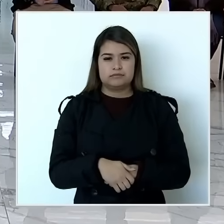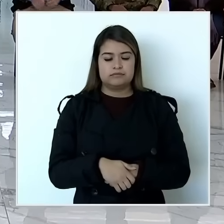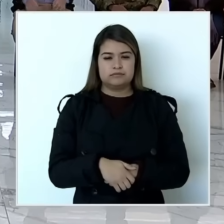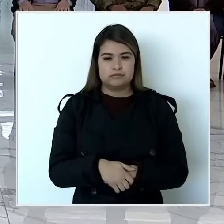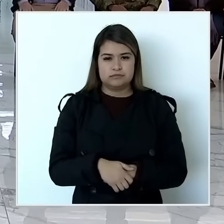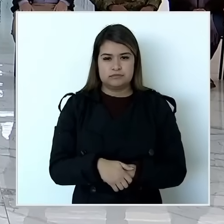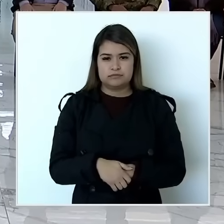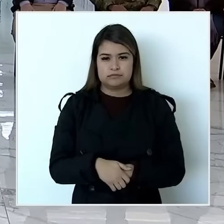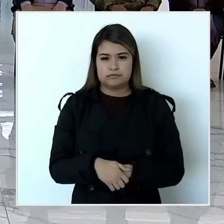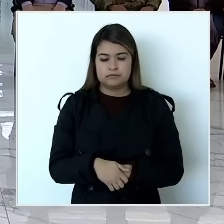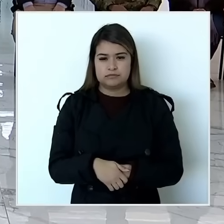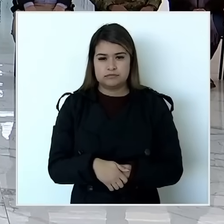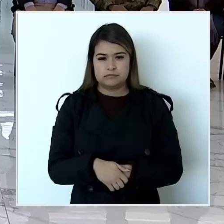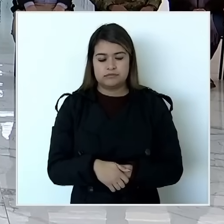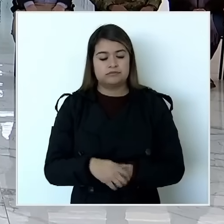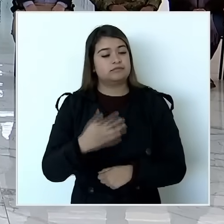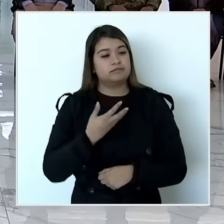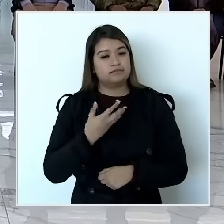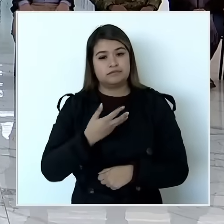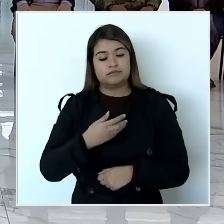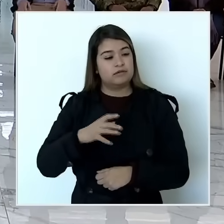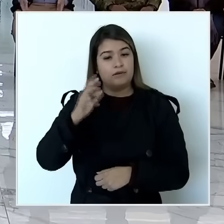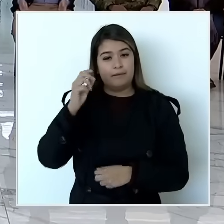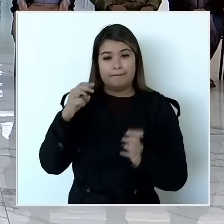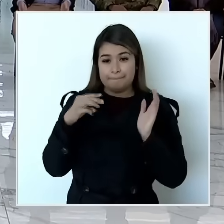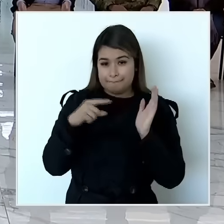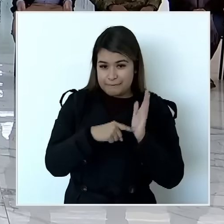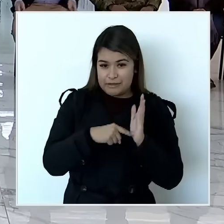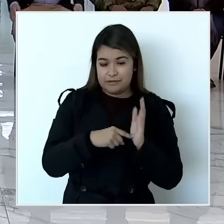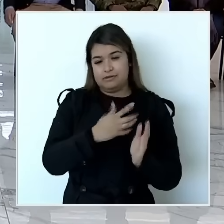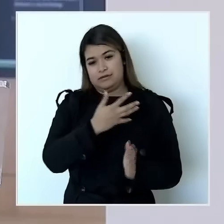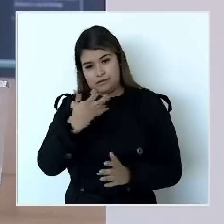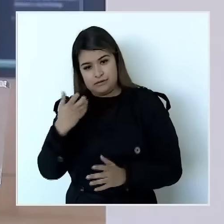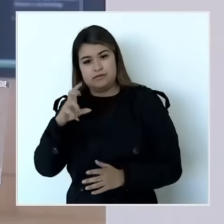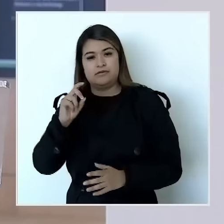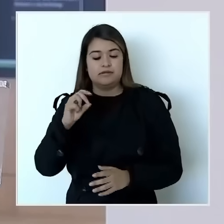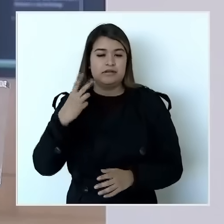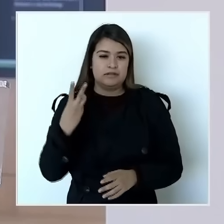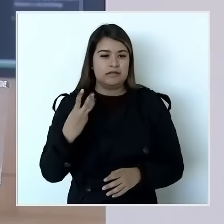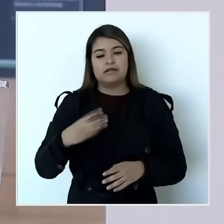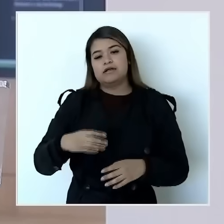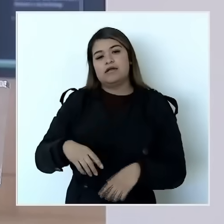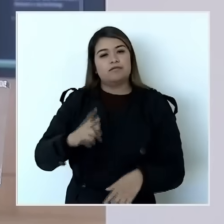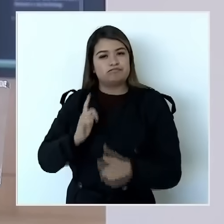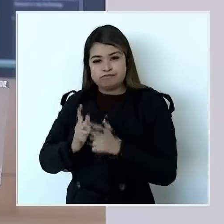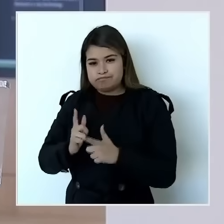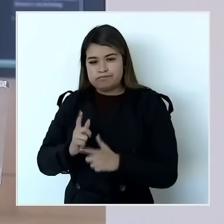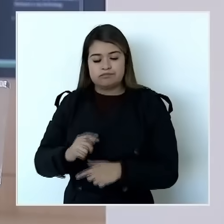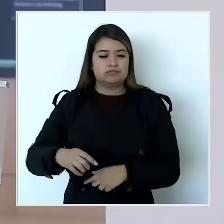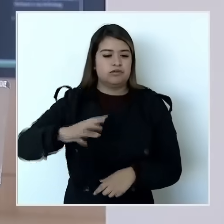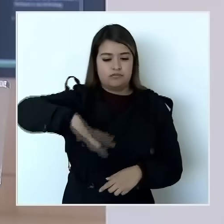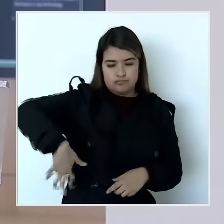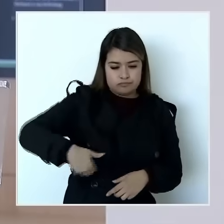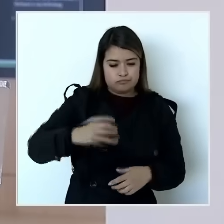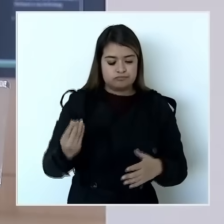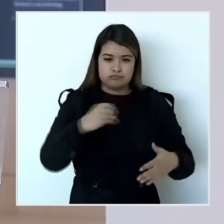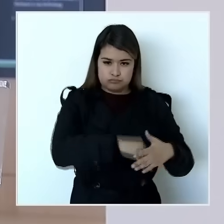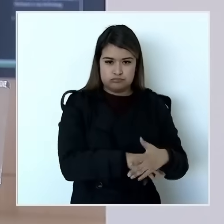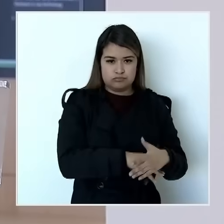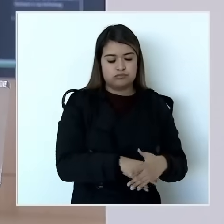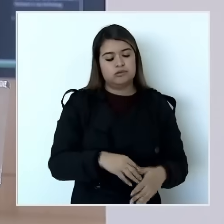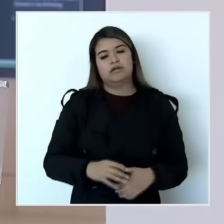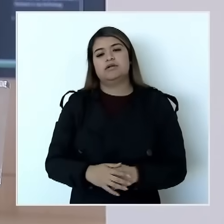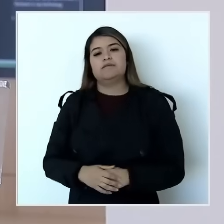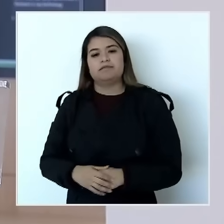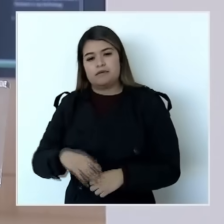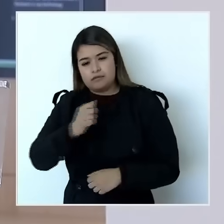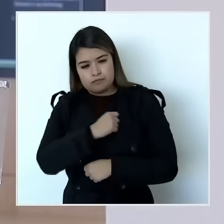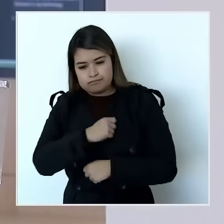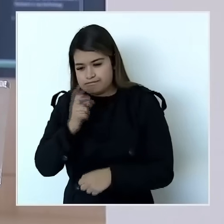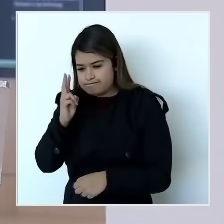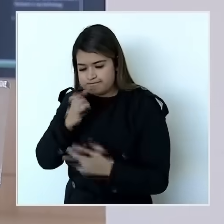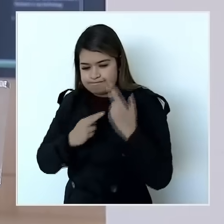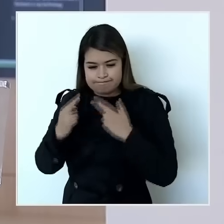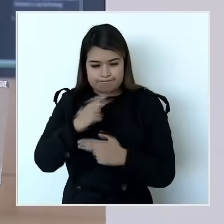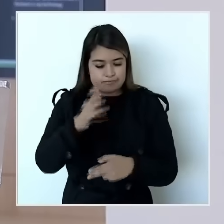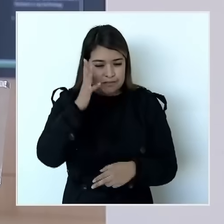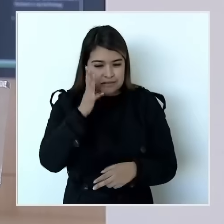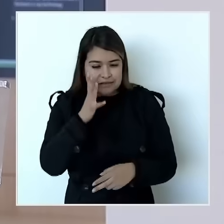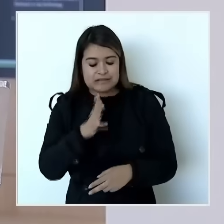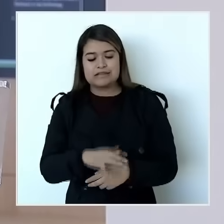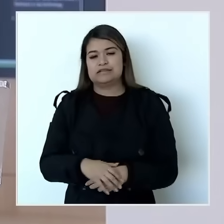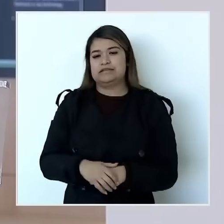el aseguramiento de 1533 armas, 4876 vehículos 603 carros tanques, casi 50 millones de litros